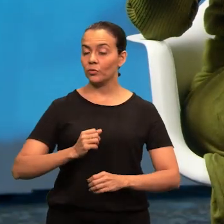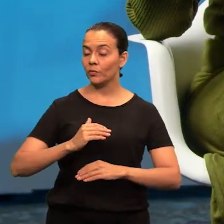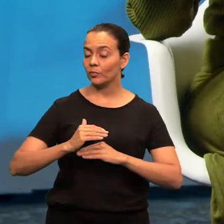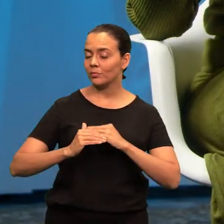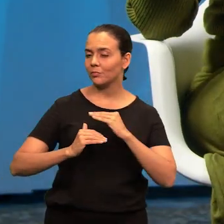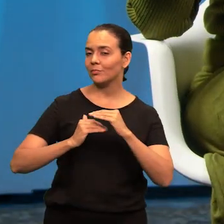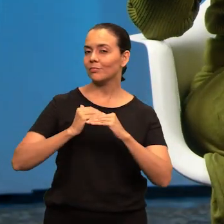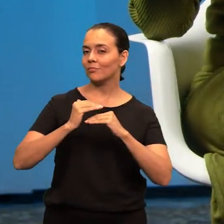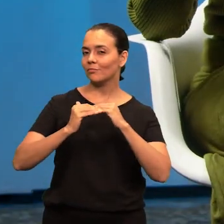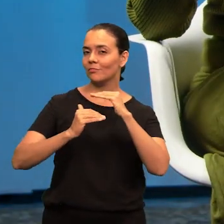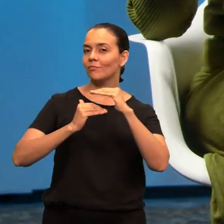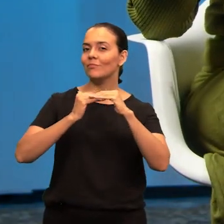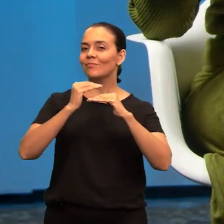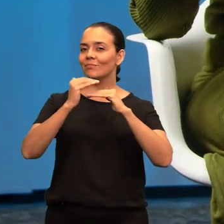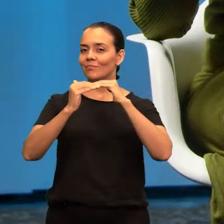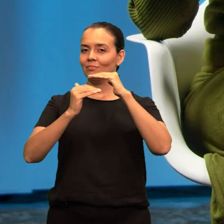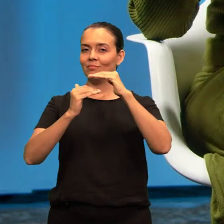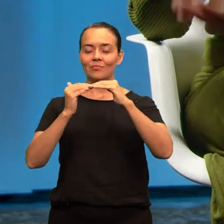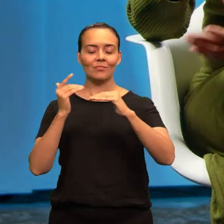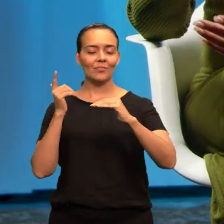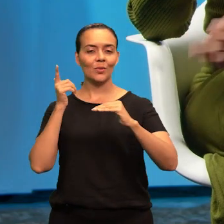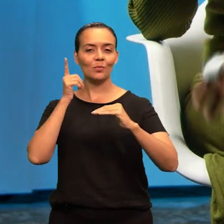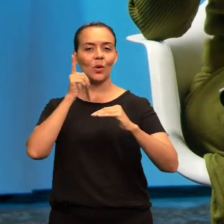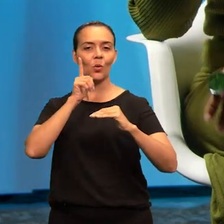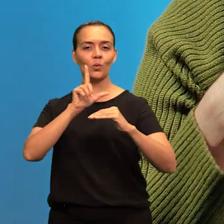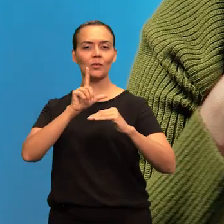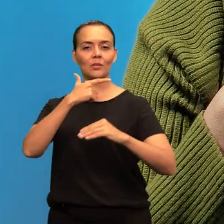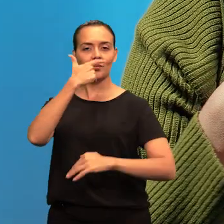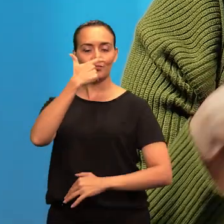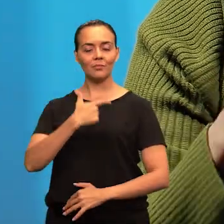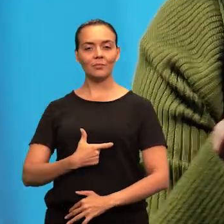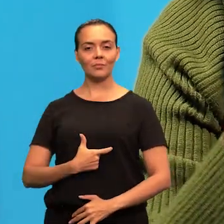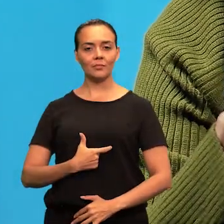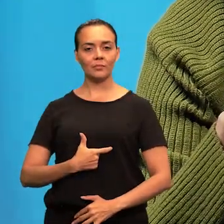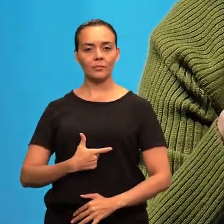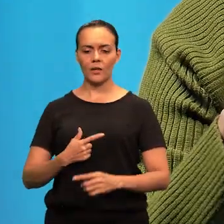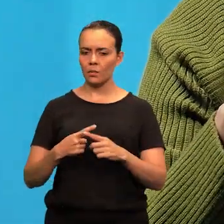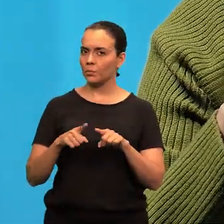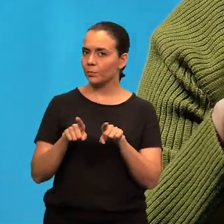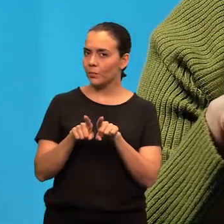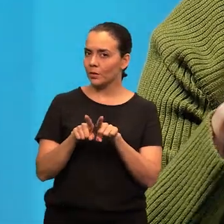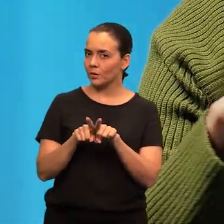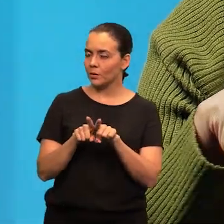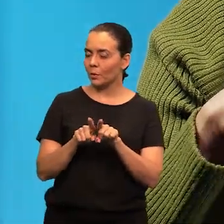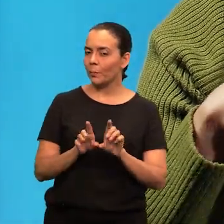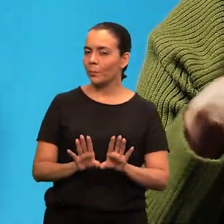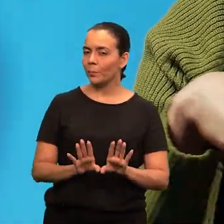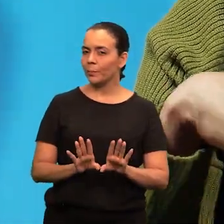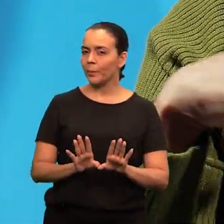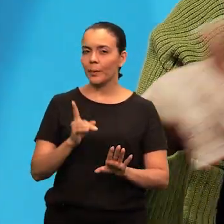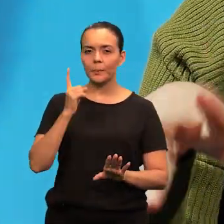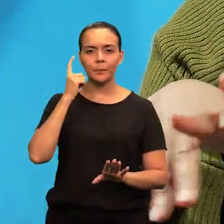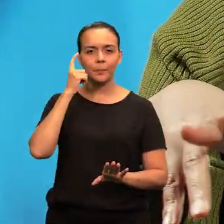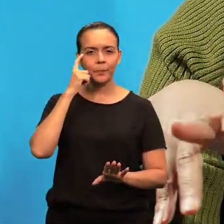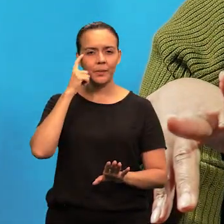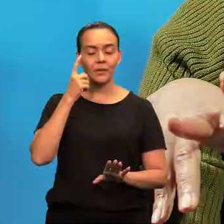para dar vazão ao pulsional. Mas aí um outro ponto que ele também levanta é a questão da cultura.